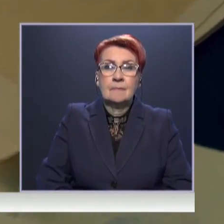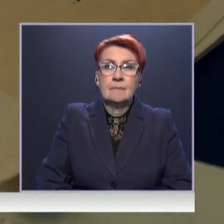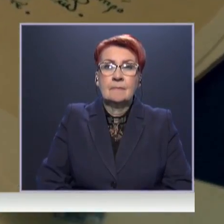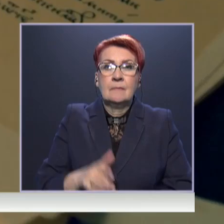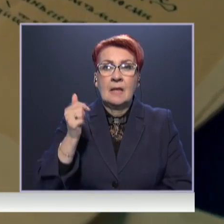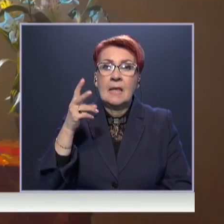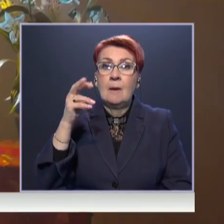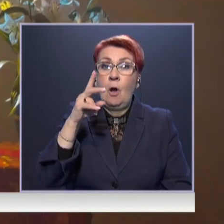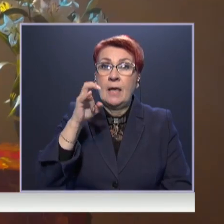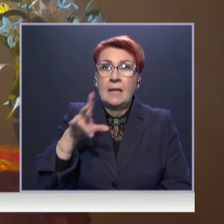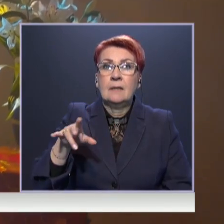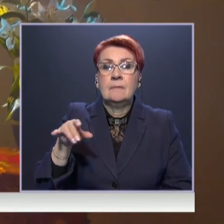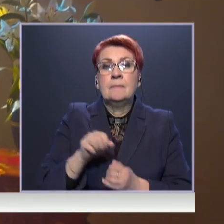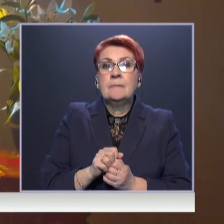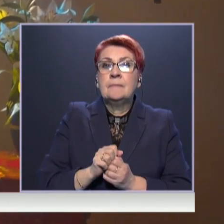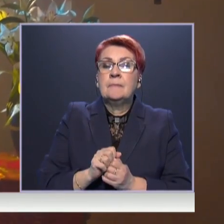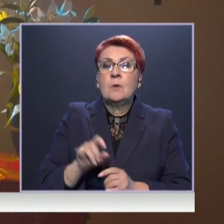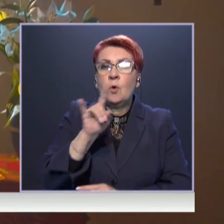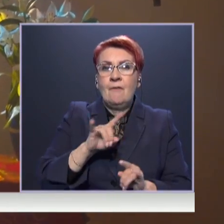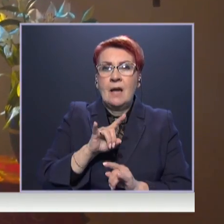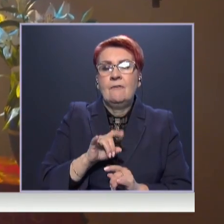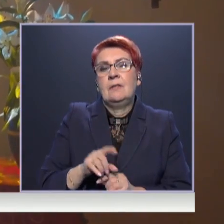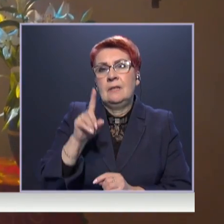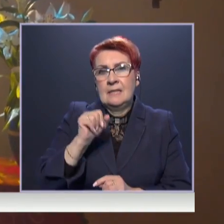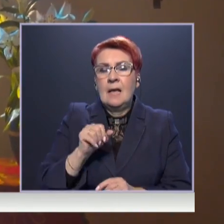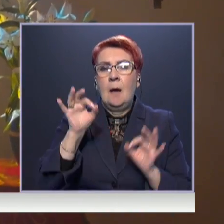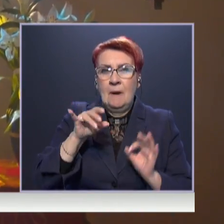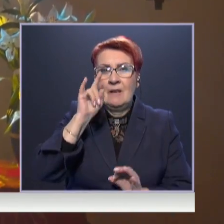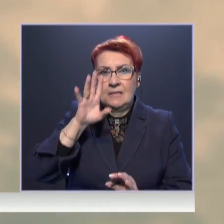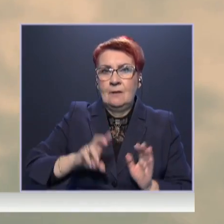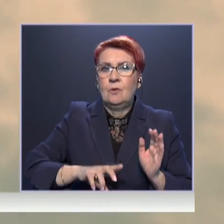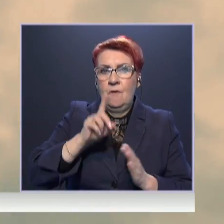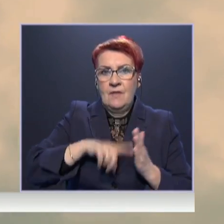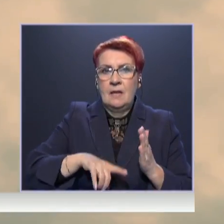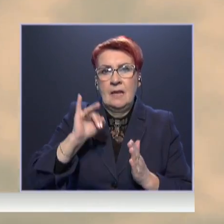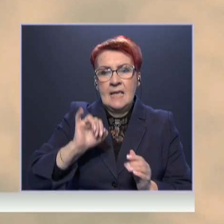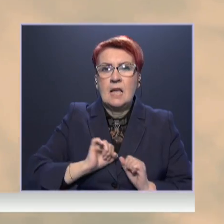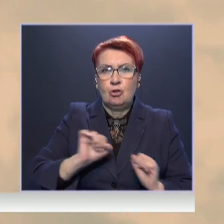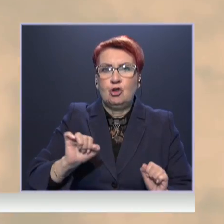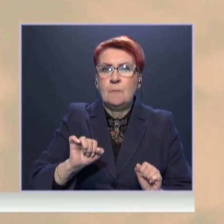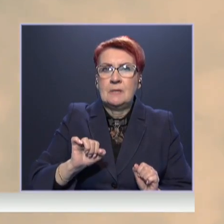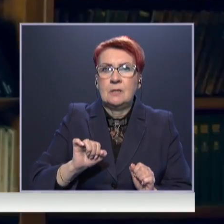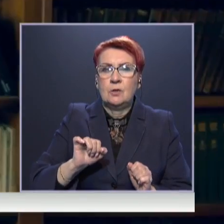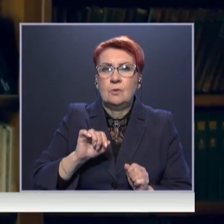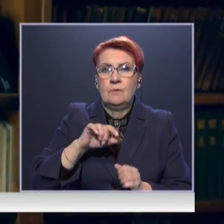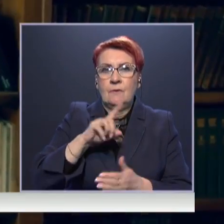гермоген уговаривал стоять за православную веру и Сообщить о своей решимости в городах Неужели больше